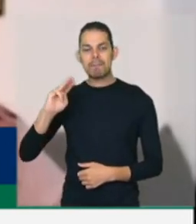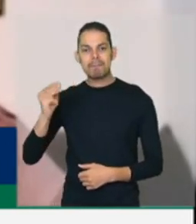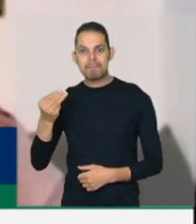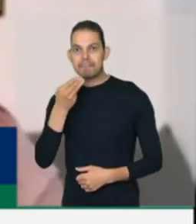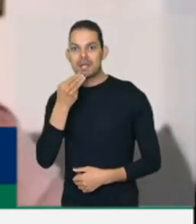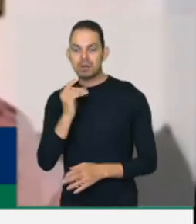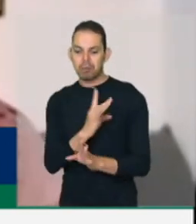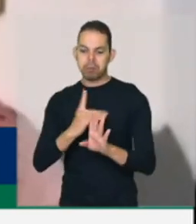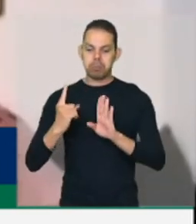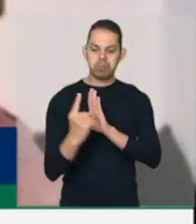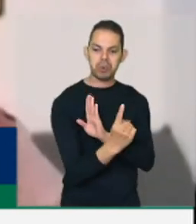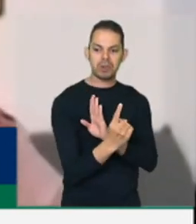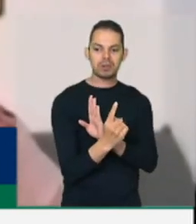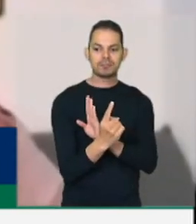FILA DA VACINA COMO PREVÊO PROJETO 948. MUITO OBRIGADO,